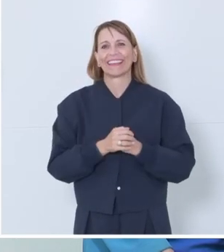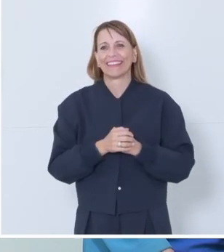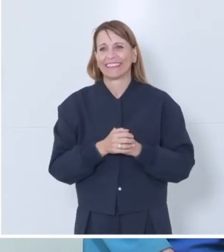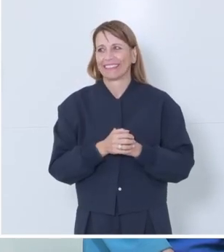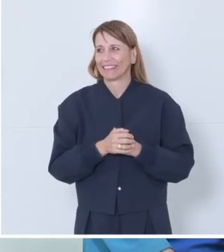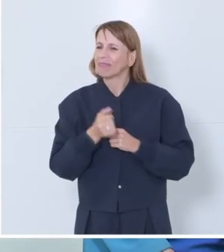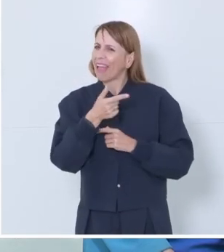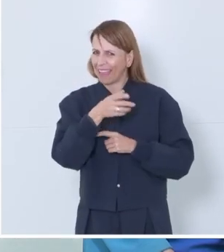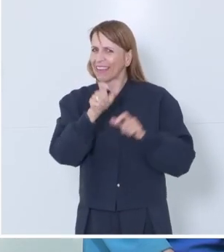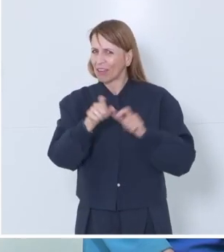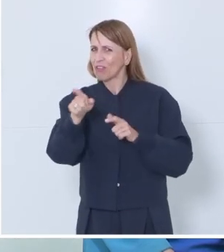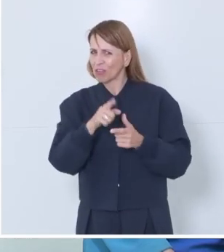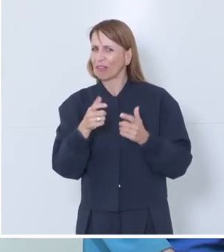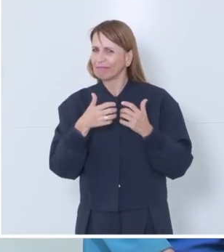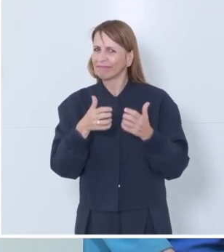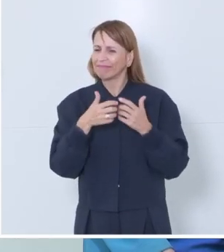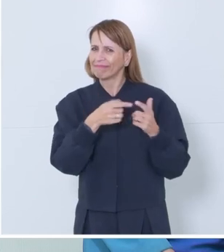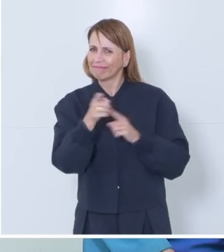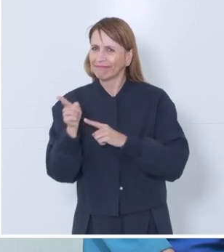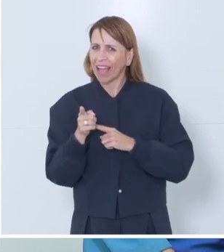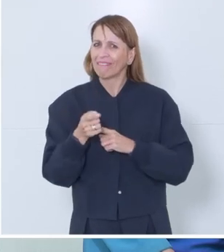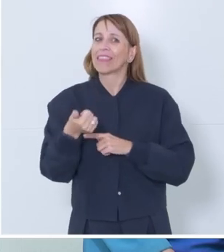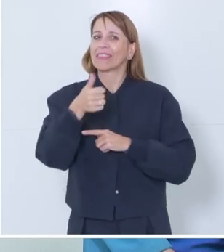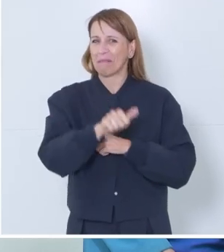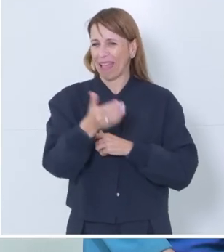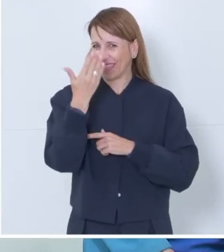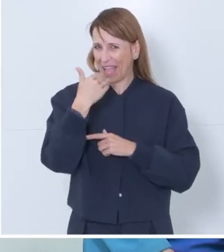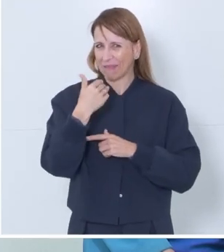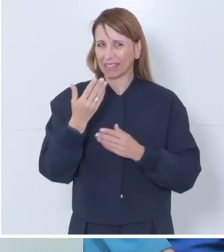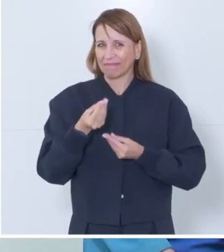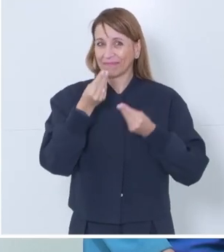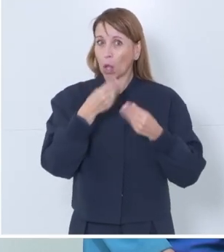ihnen haben darüber berichtet bzw. waren Vorort mit dabei, sehr, sehr viele Gänsehautgeschichten